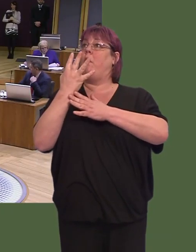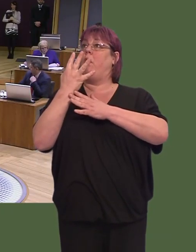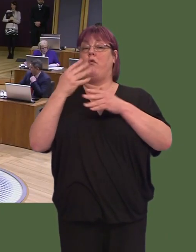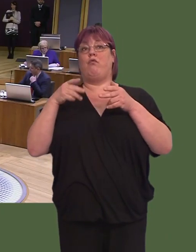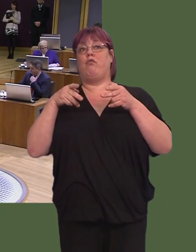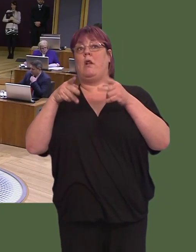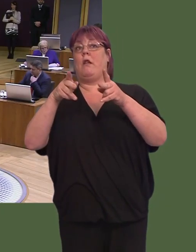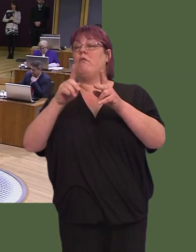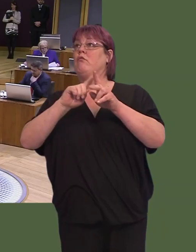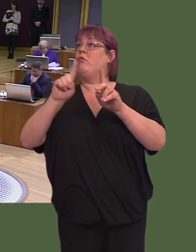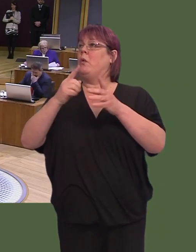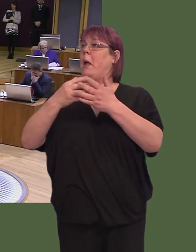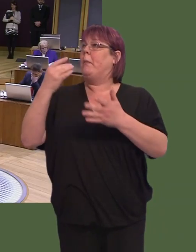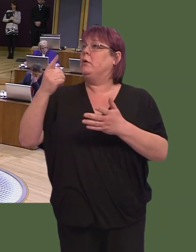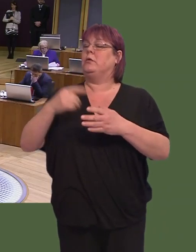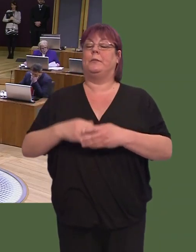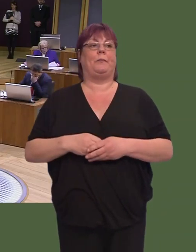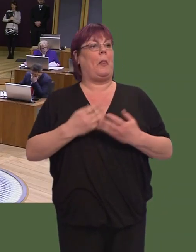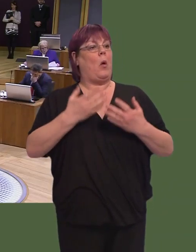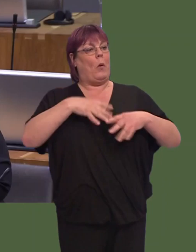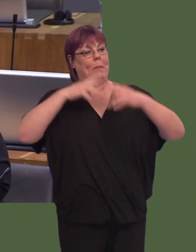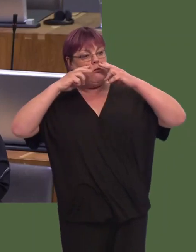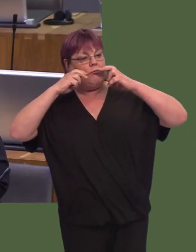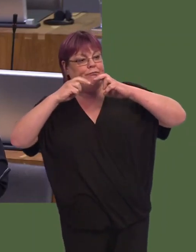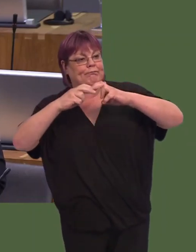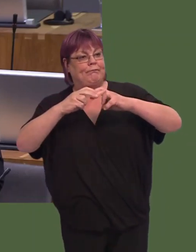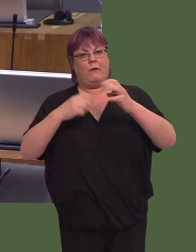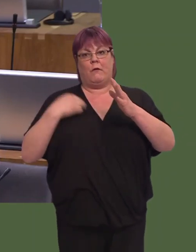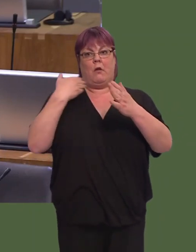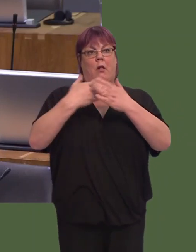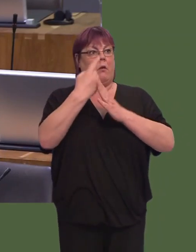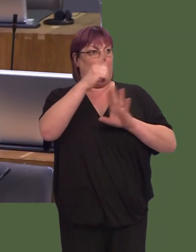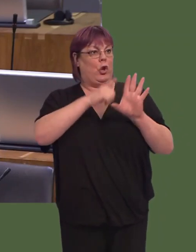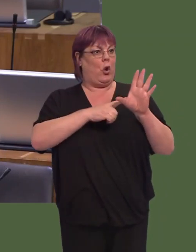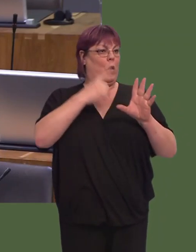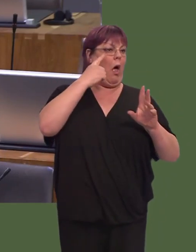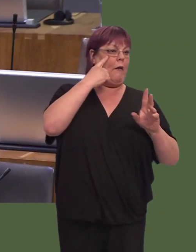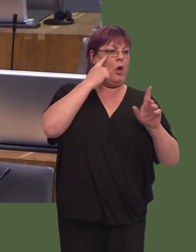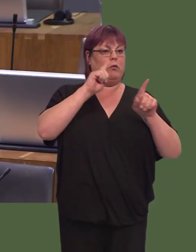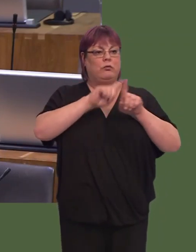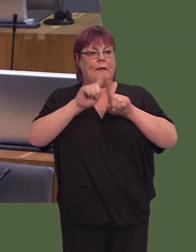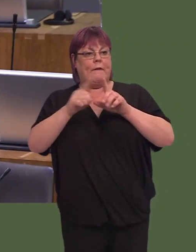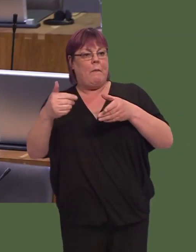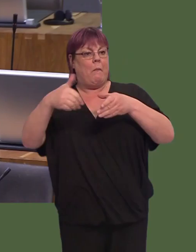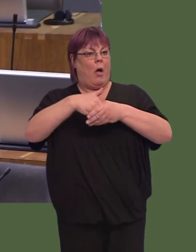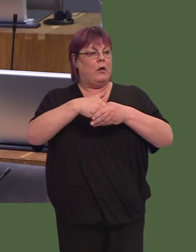taking place over the last 12 months to scrutinise all aspects of the project, including costs and suggested alternatives.